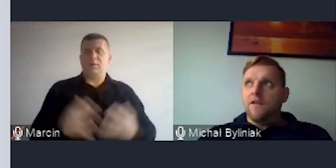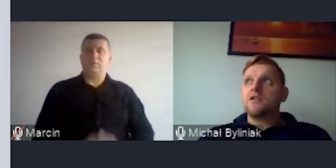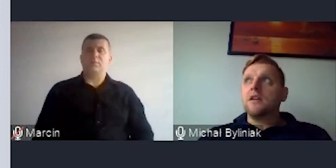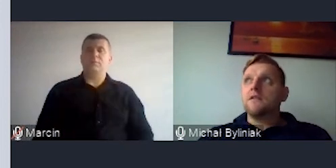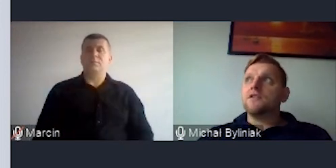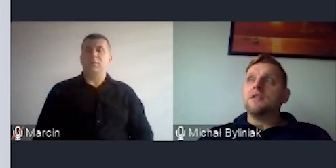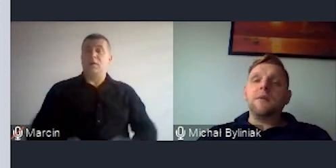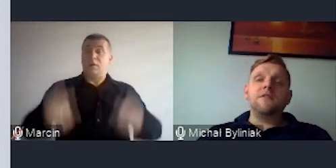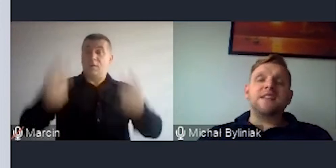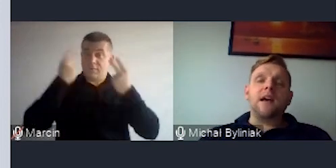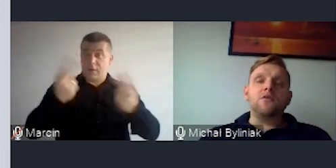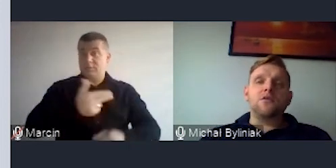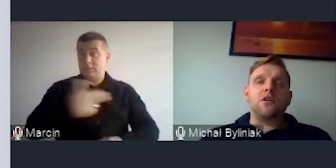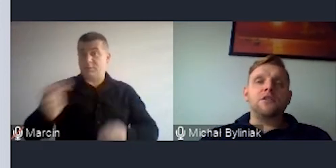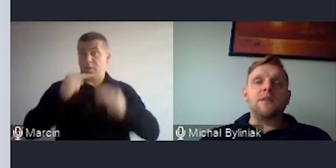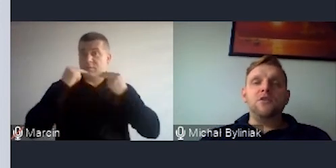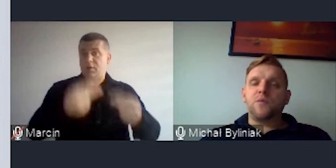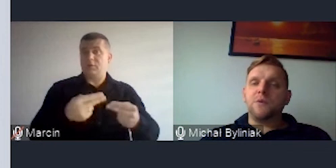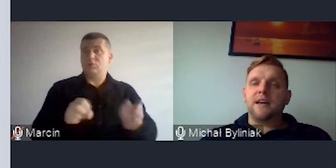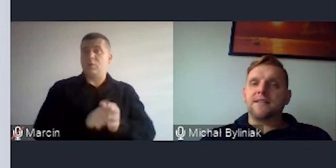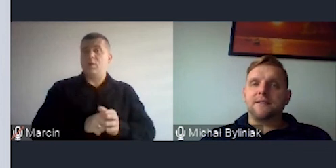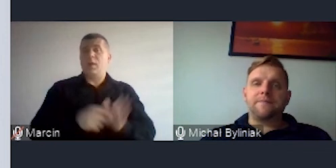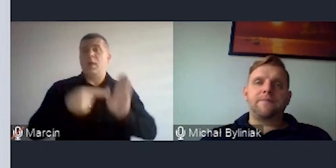Ważny temat. Wracając do terminów publikacji.